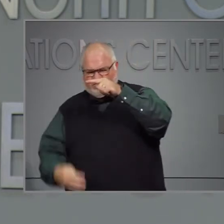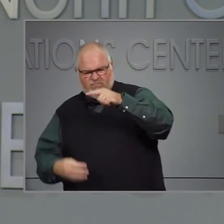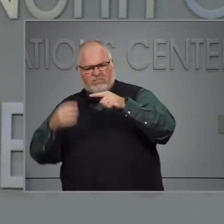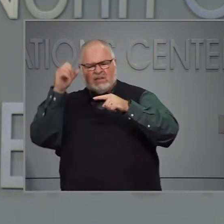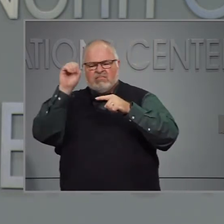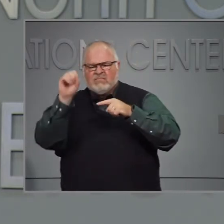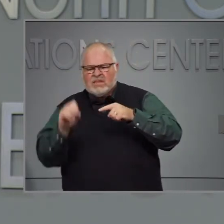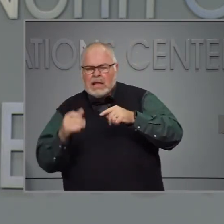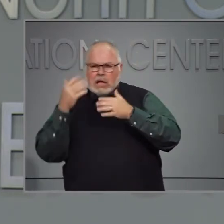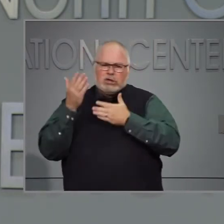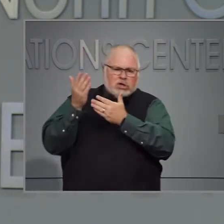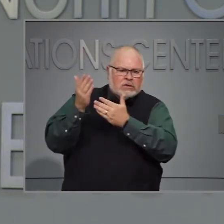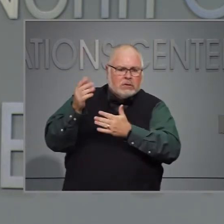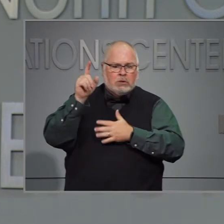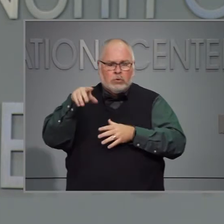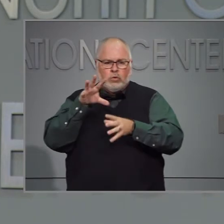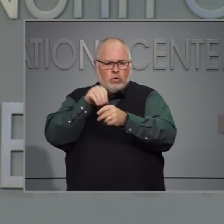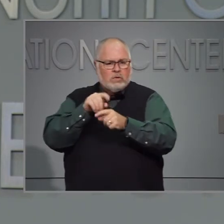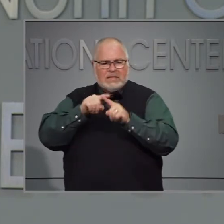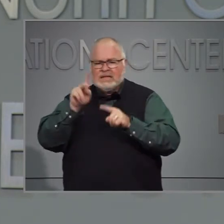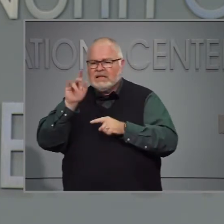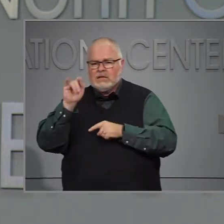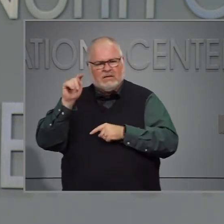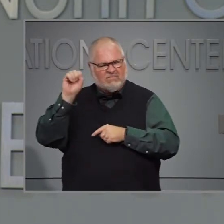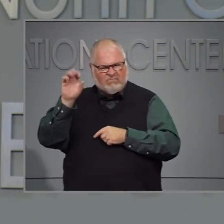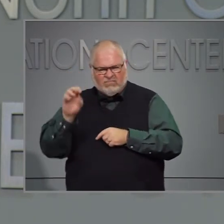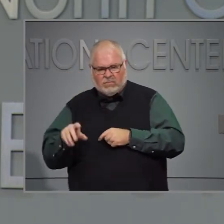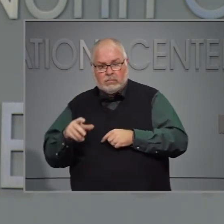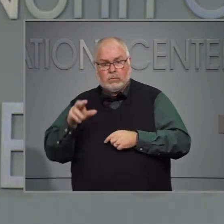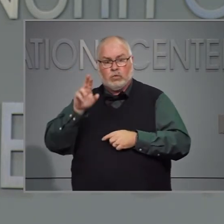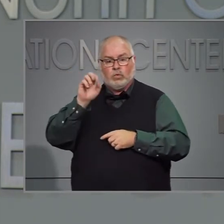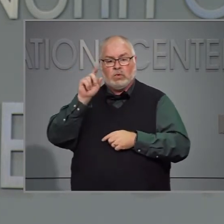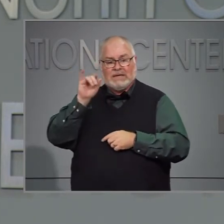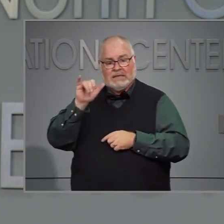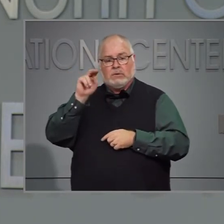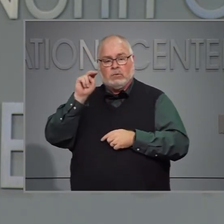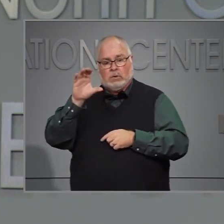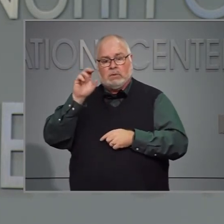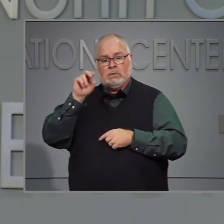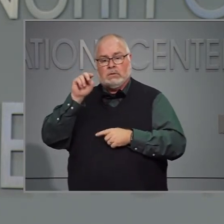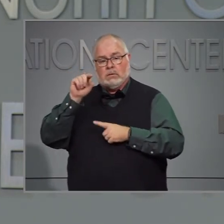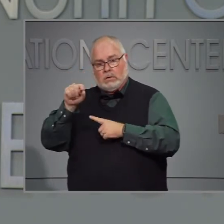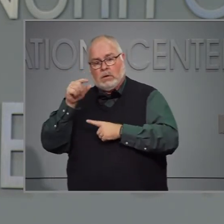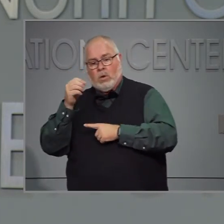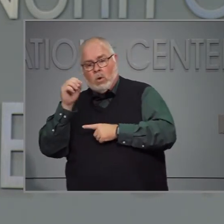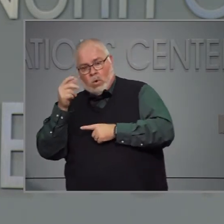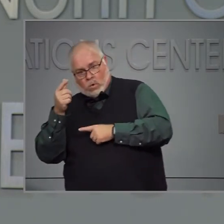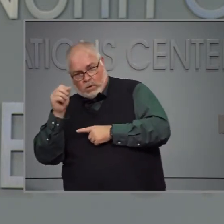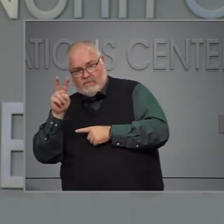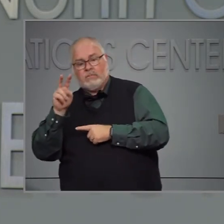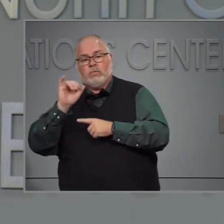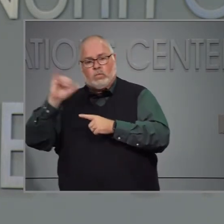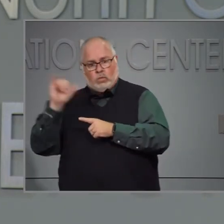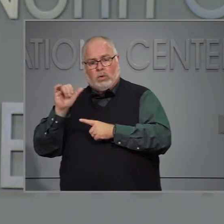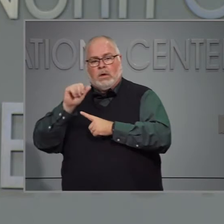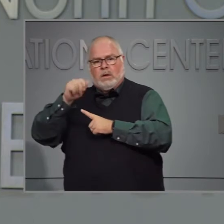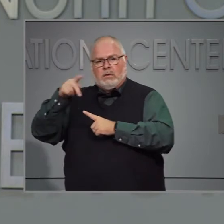completa de los artículos en su kit de emergencia la aplicación móvil de reddy en silla no